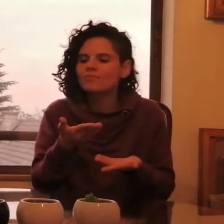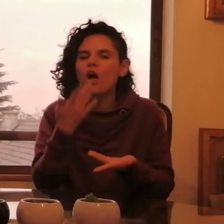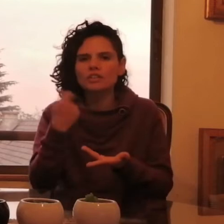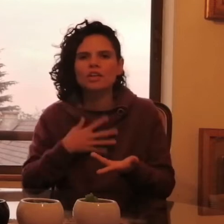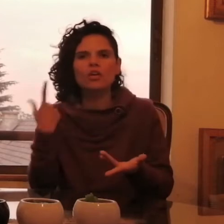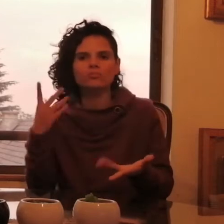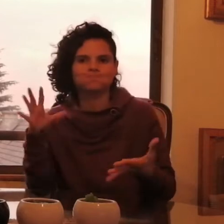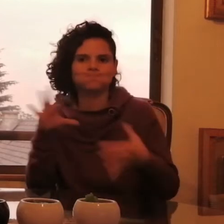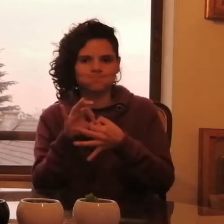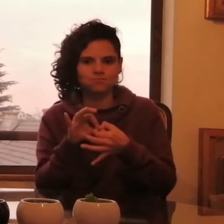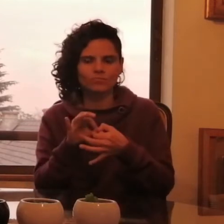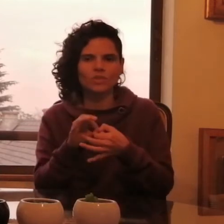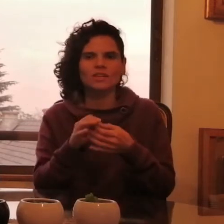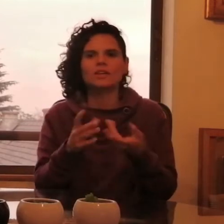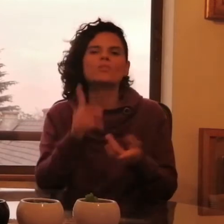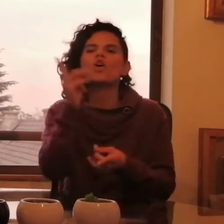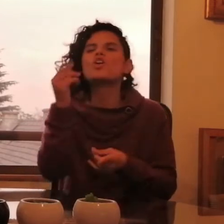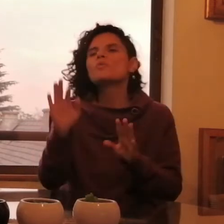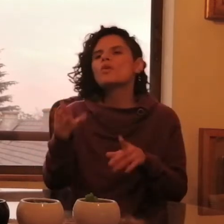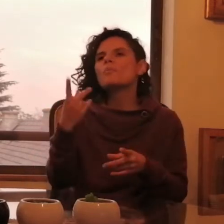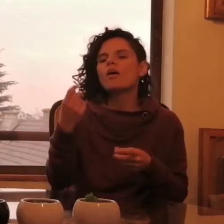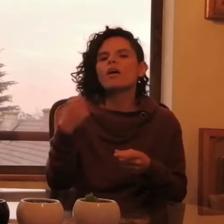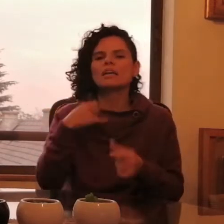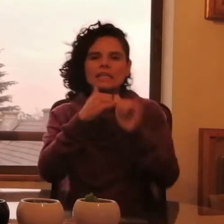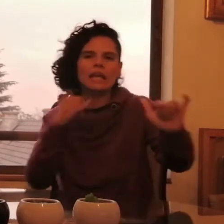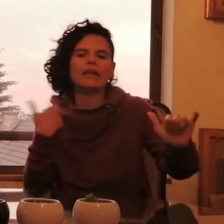cosas, que tampoco se trata de cómo votar ingeniería